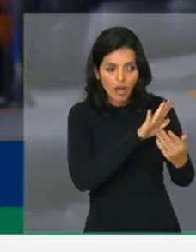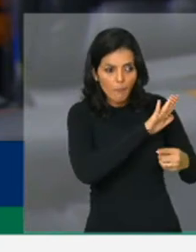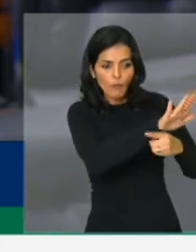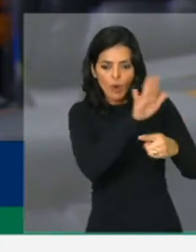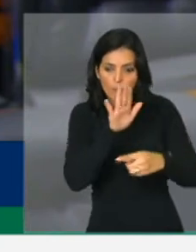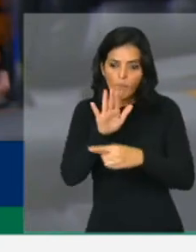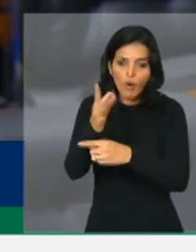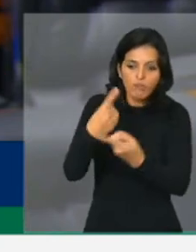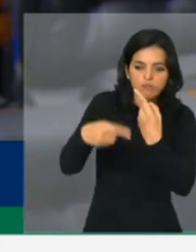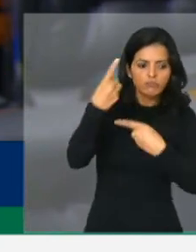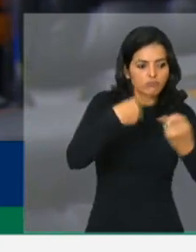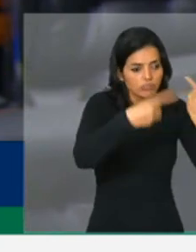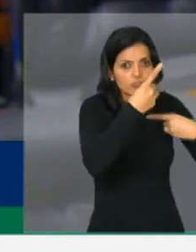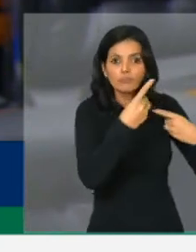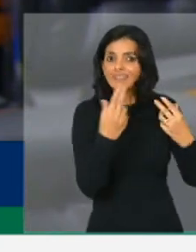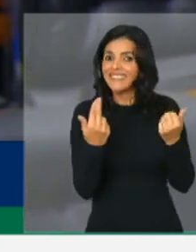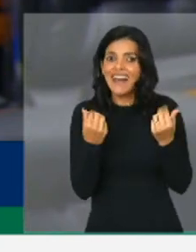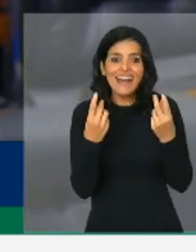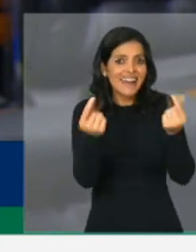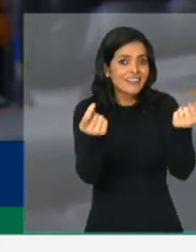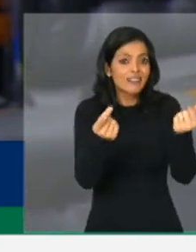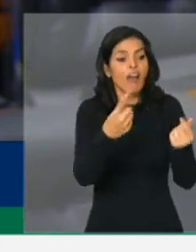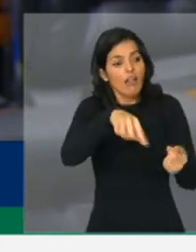JÁ ENFRENTOU. NESSE SENTIDO SENHORES E SENHORAS DEPUTADAS VAMOS ESTAR ATENTA AO QUE